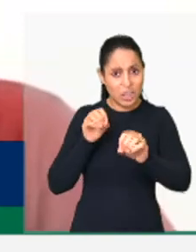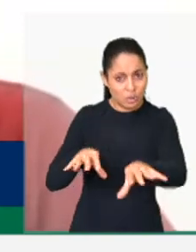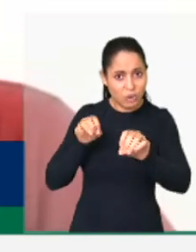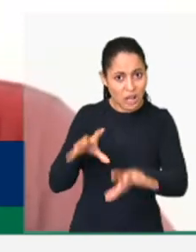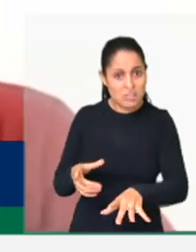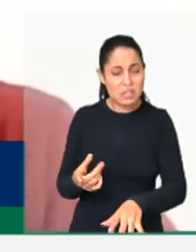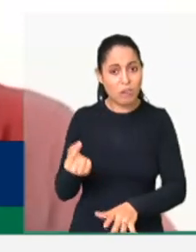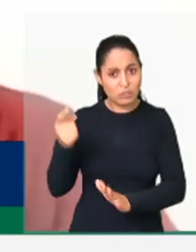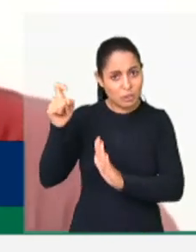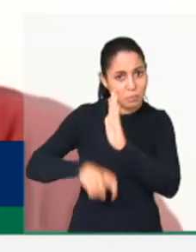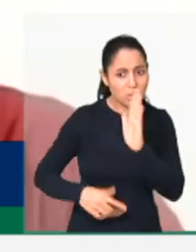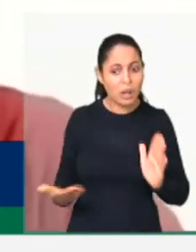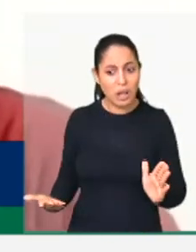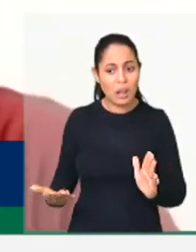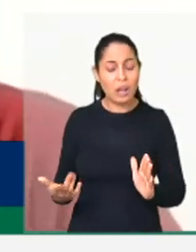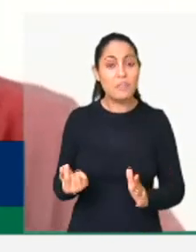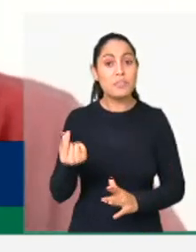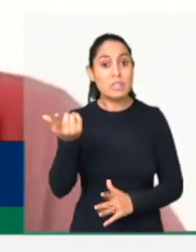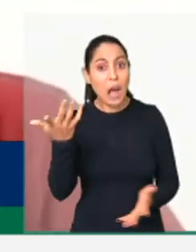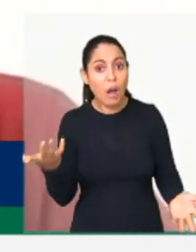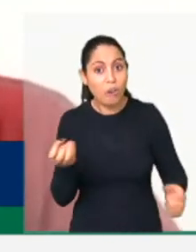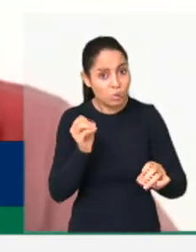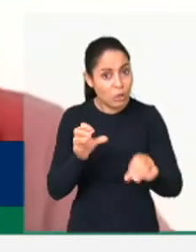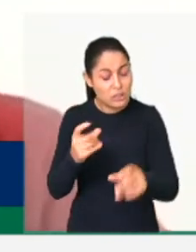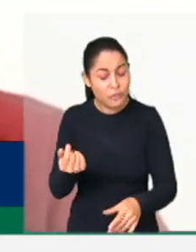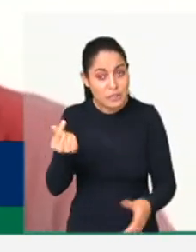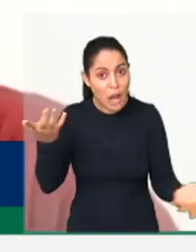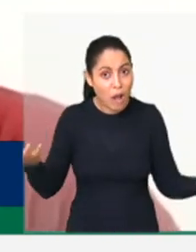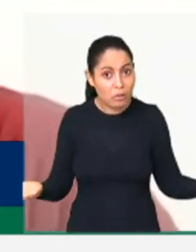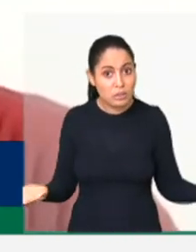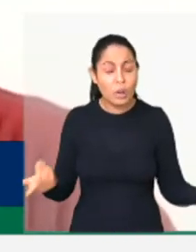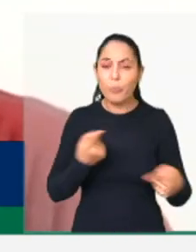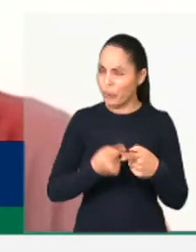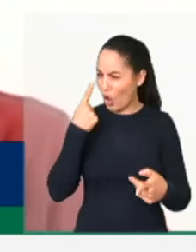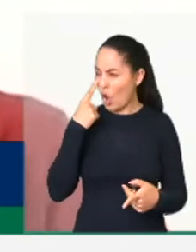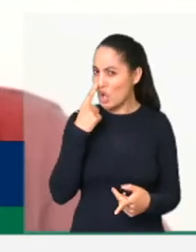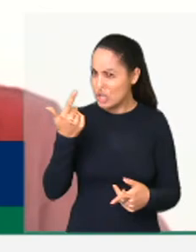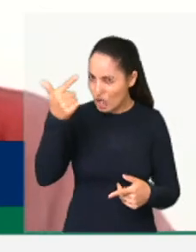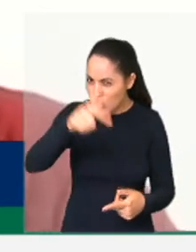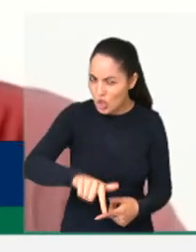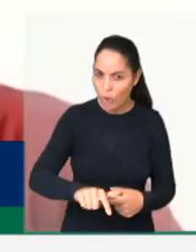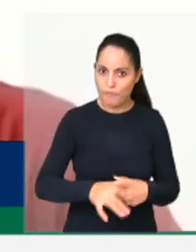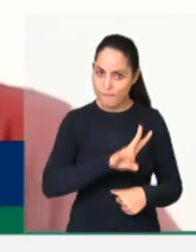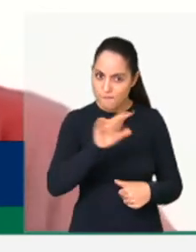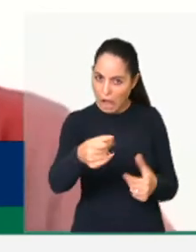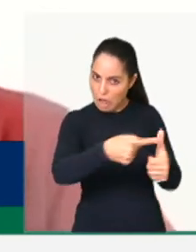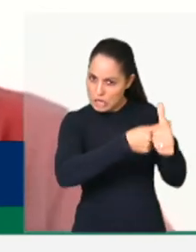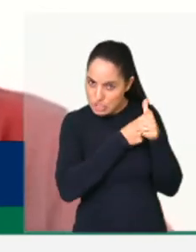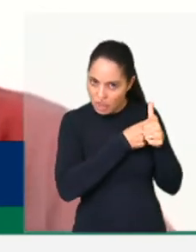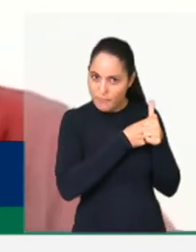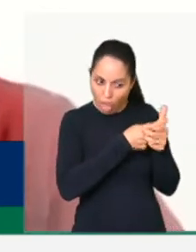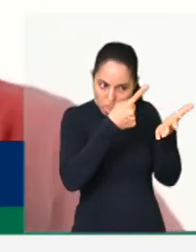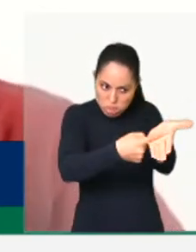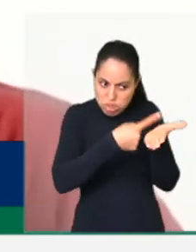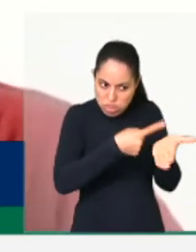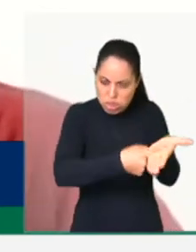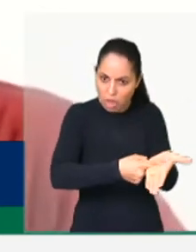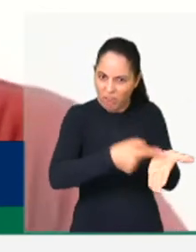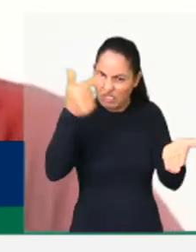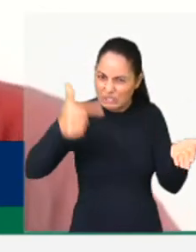VENHAM A NADO LIMPO IR. POR ISSO O PT SIM, OBRIGADO PRESIDENTE. [PRESIDENTE]: -- [DEPUTADO]: PL SIM,